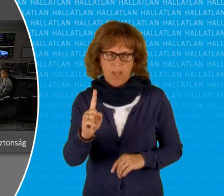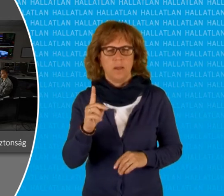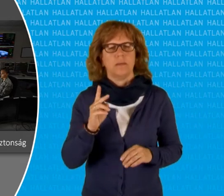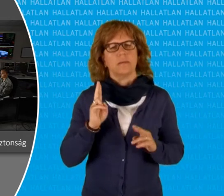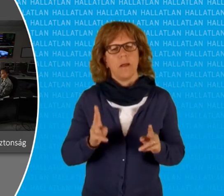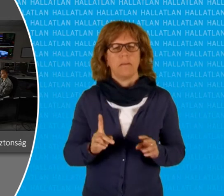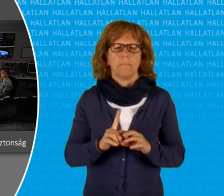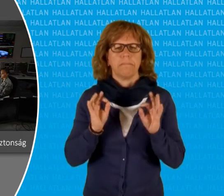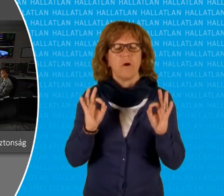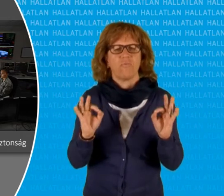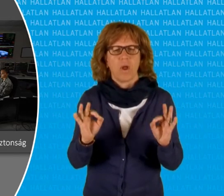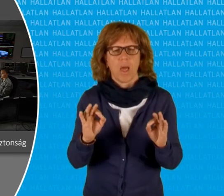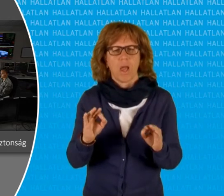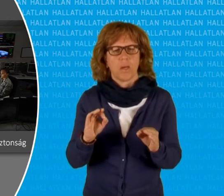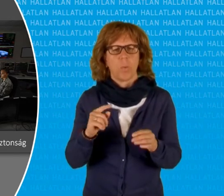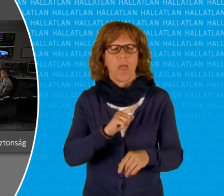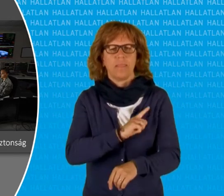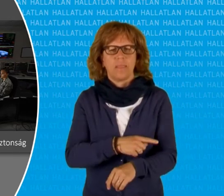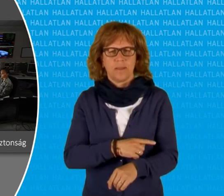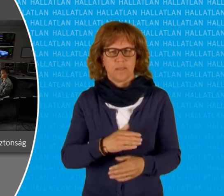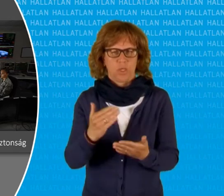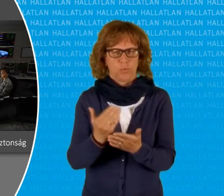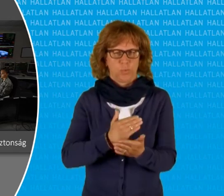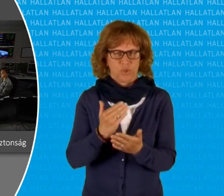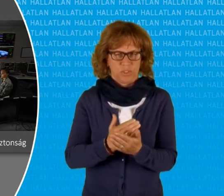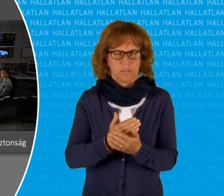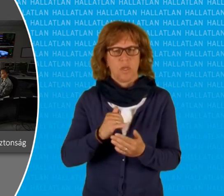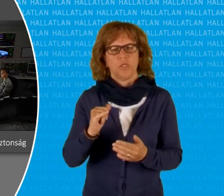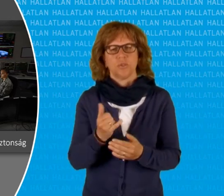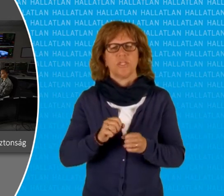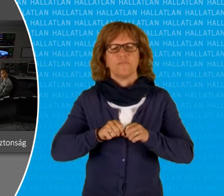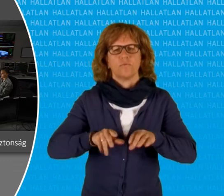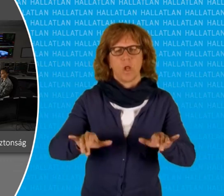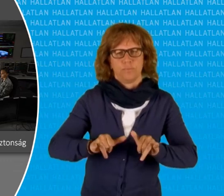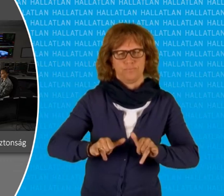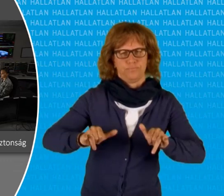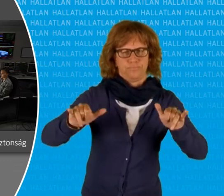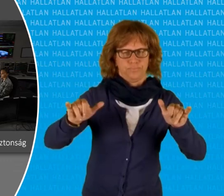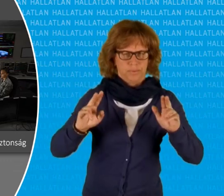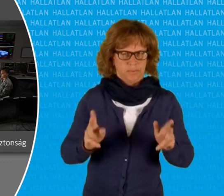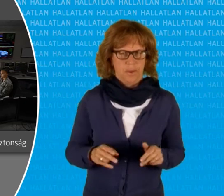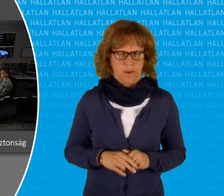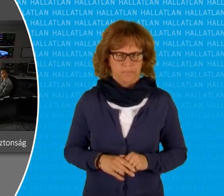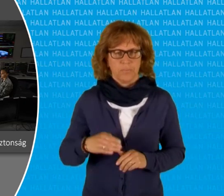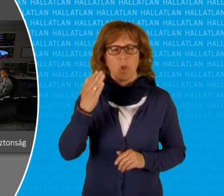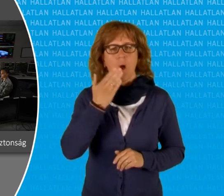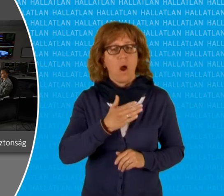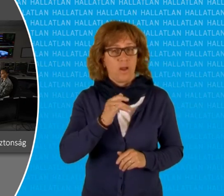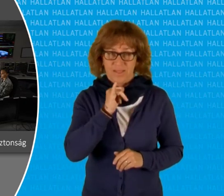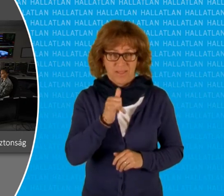megfelelő kapacitás és infrastruktúra hiányában